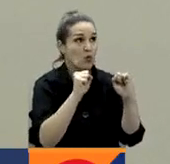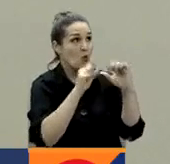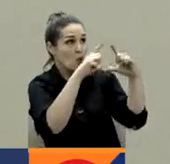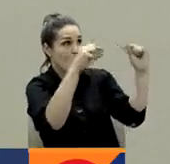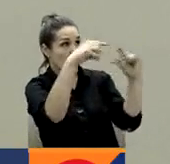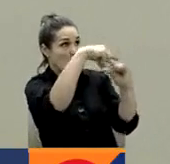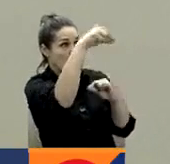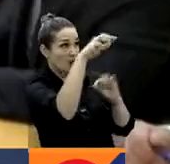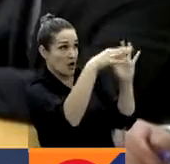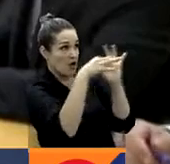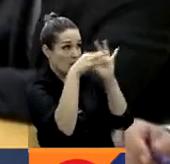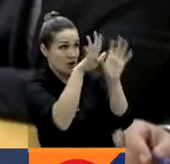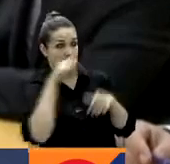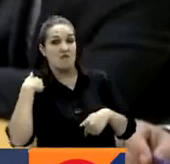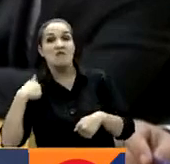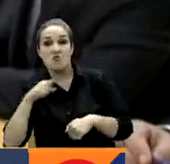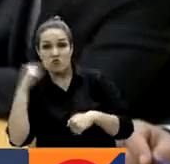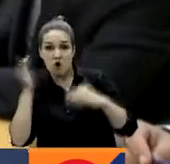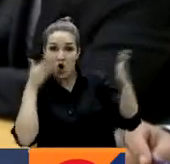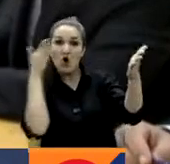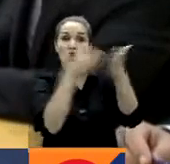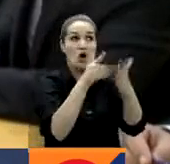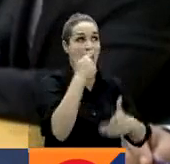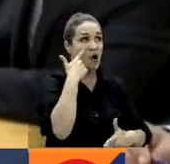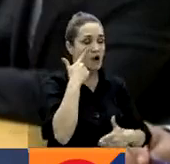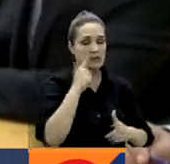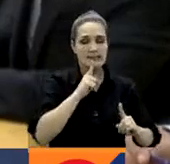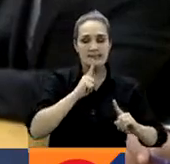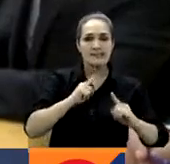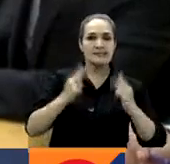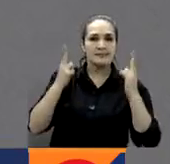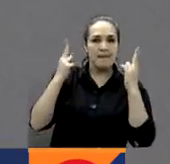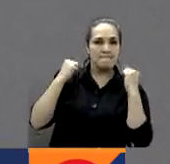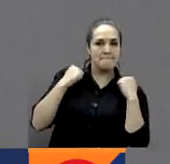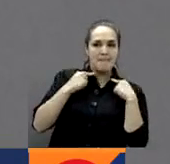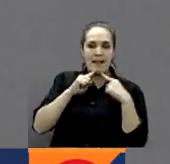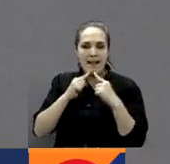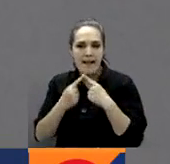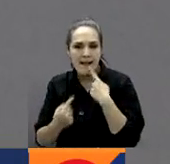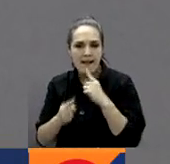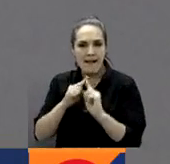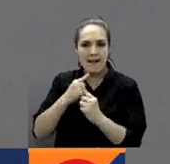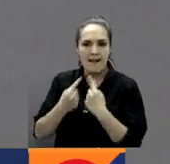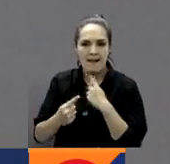DESPLIEGUE DE FUERZAS DE PACIFICACIóN POR PARTE DE LA SAL HIZO QRáRáRáRáRáRáRáRáRáRá QUE ENFRENTAMIENTOS